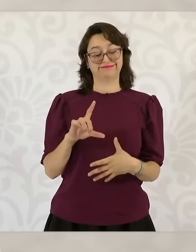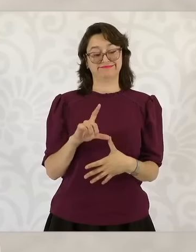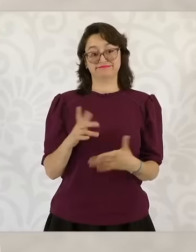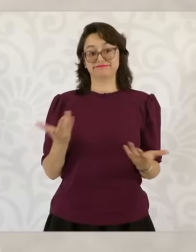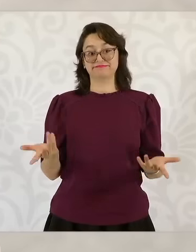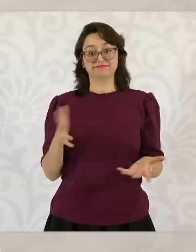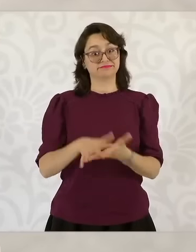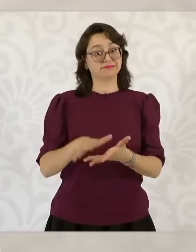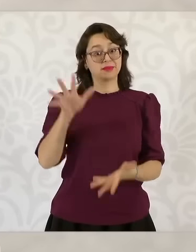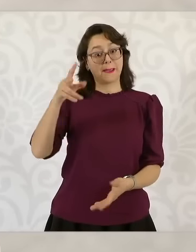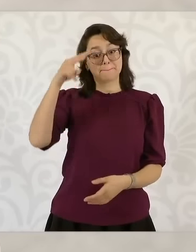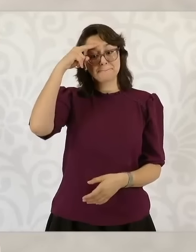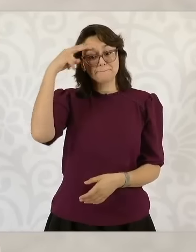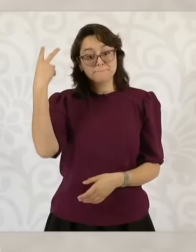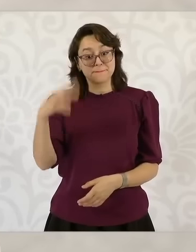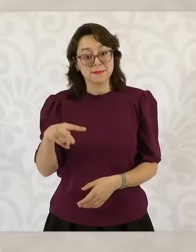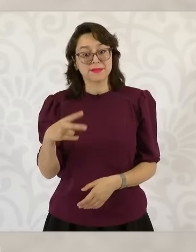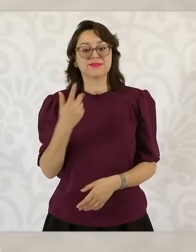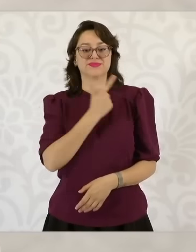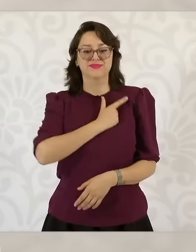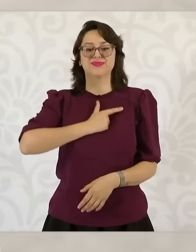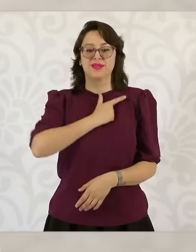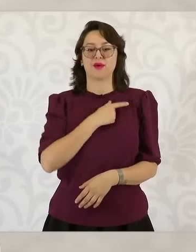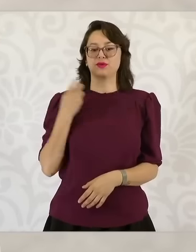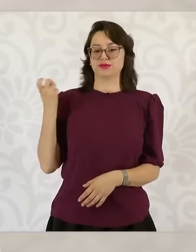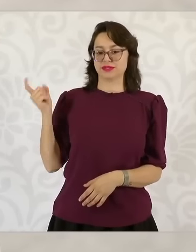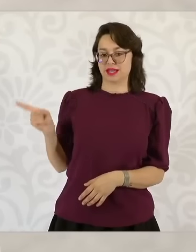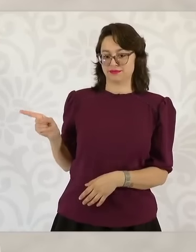entonces esta gráfica me gusta mucho para empezar esta presentación porque hablamos de